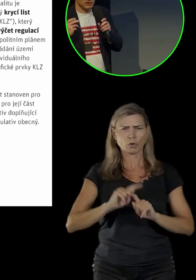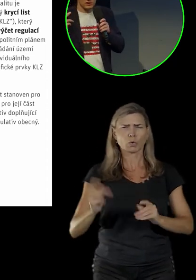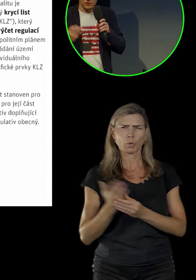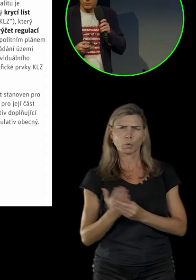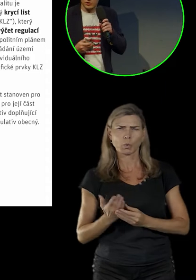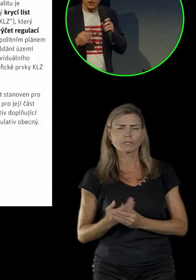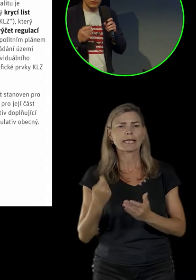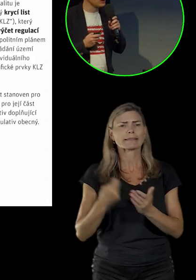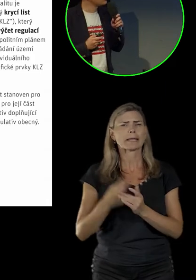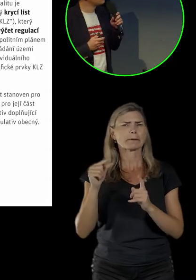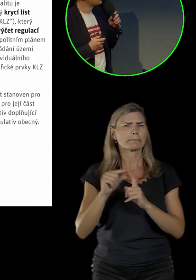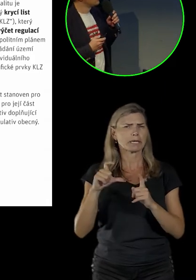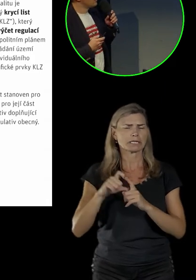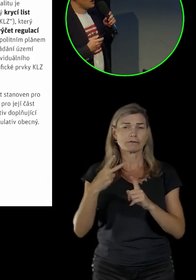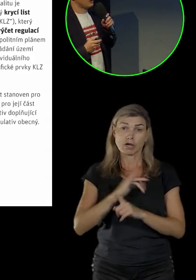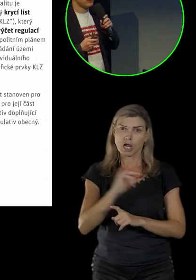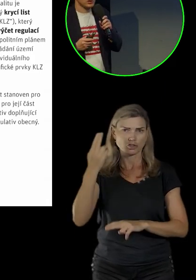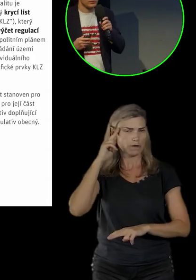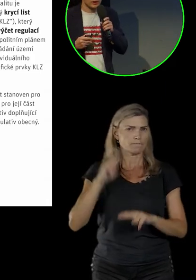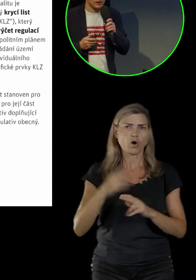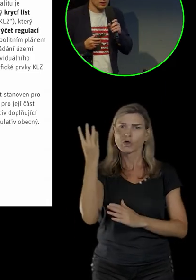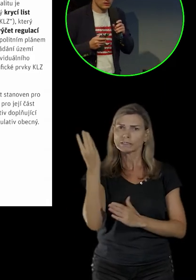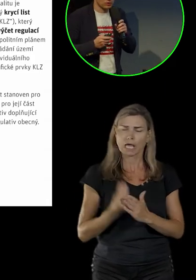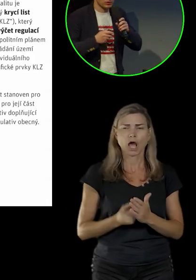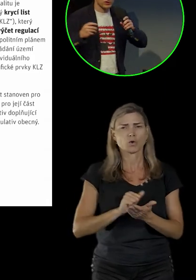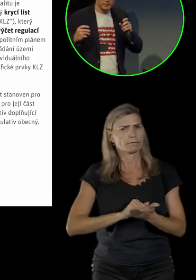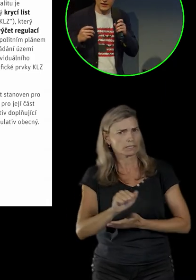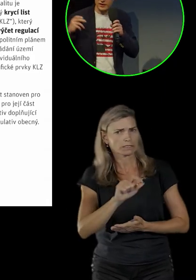které si každý může stáhnout a vytisknout. A nemusí mít to obrovské paré,